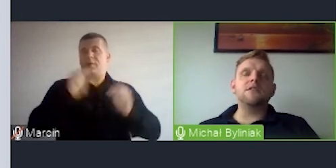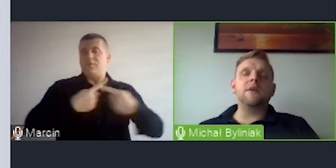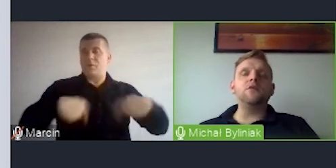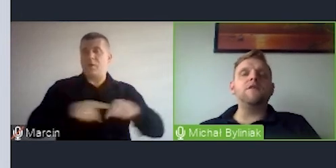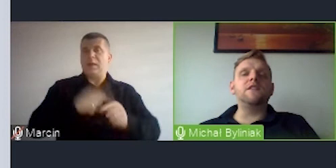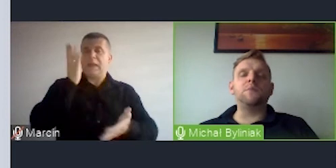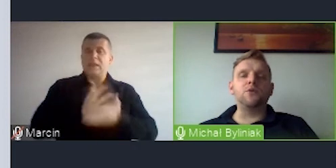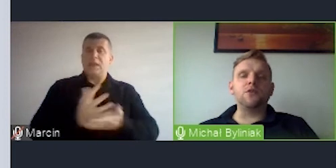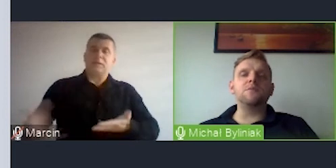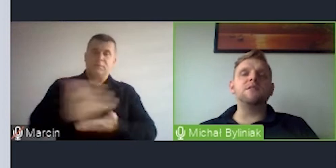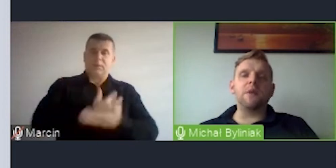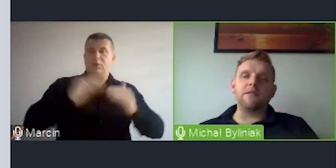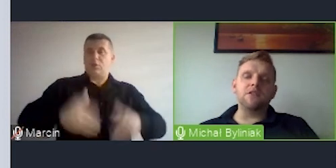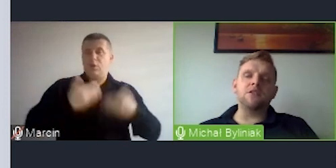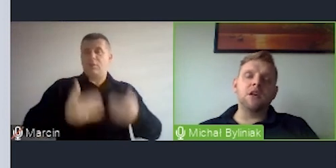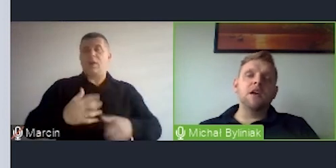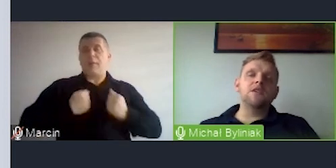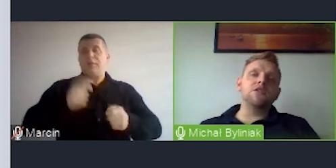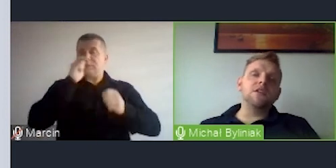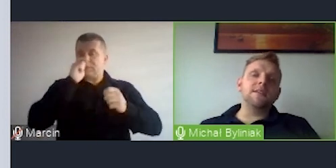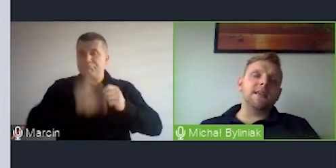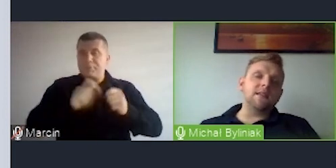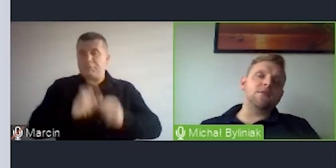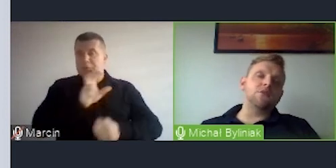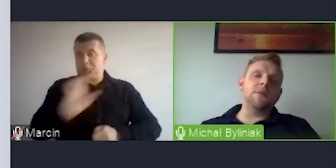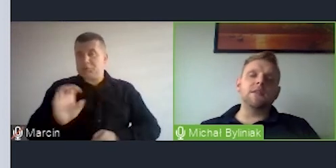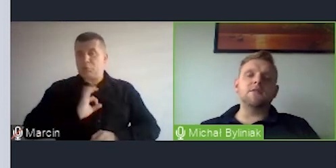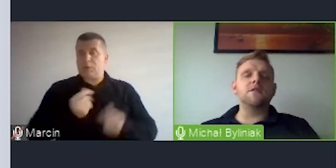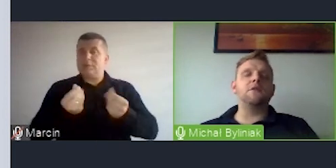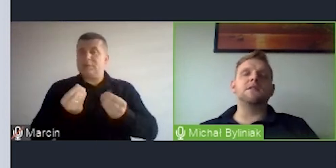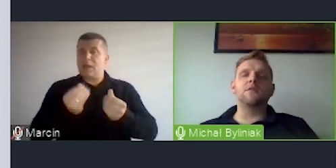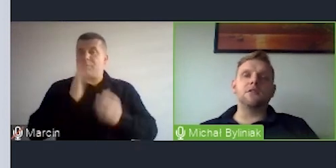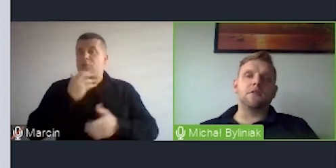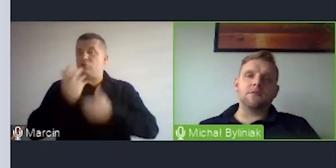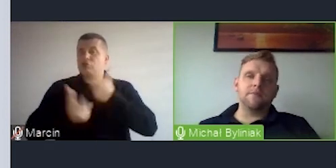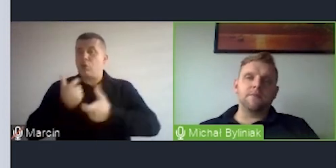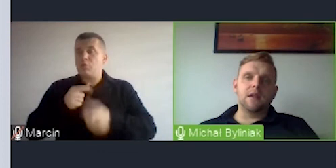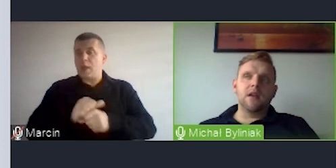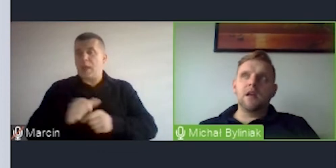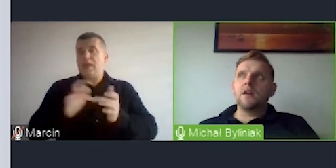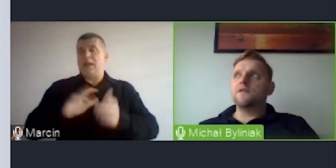tylko zebraniu ofert po to, żeby sprawdzić czy cena, którą będę stosował jest ceną rynkową.